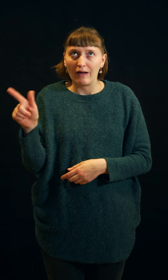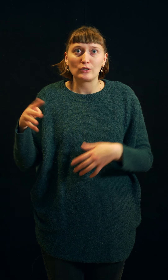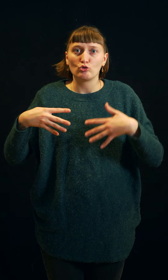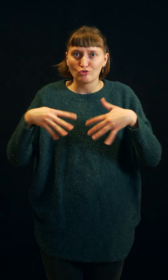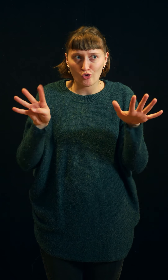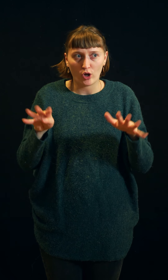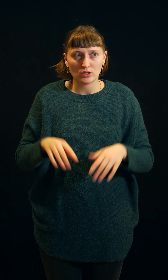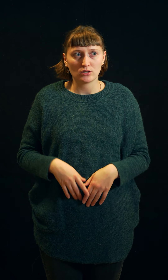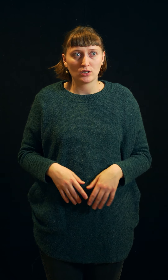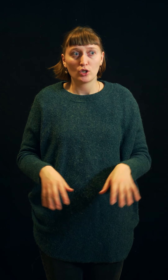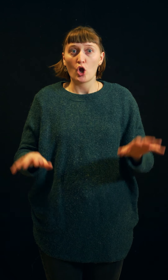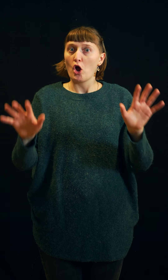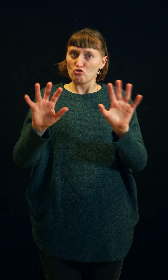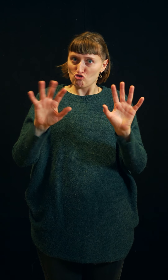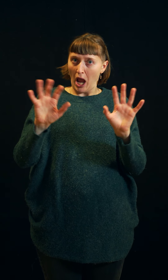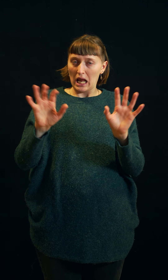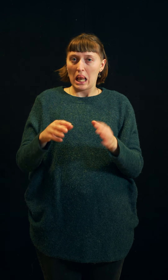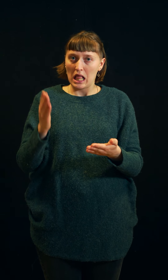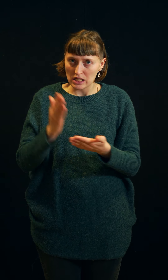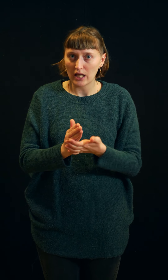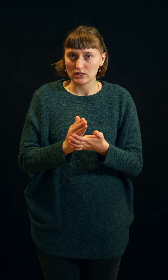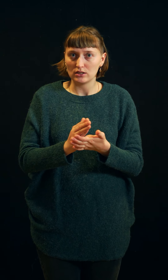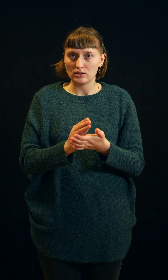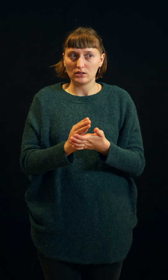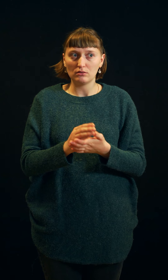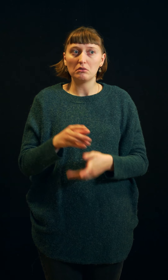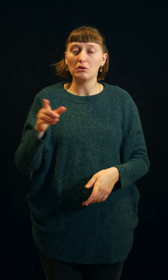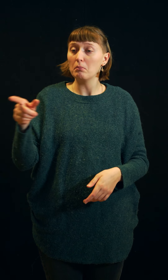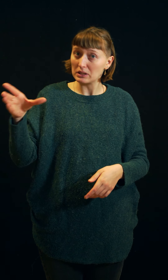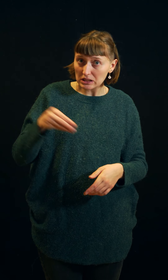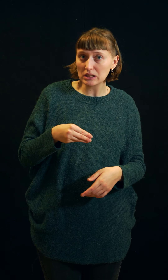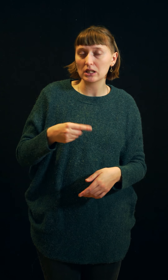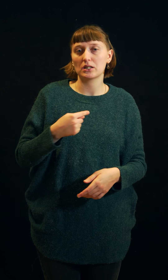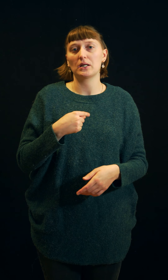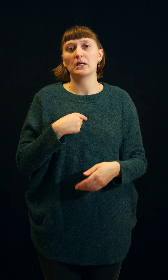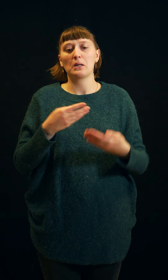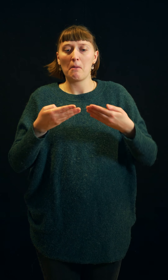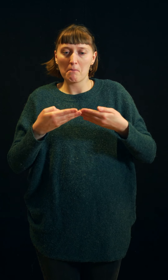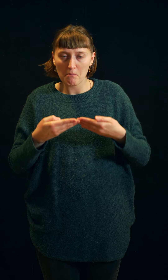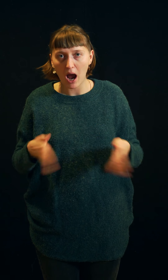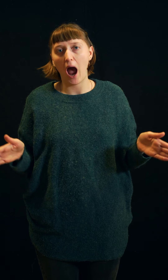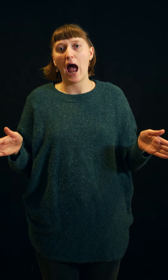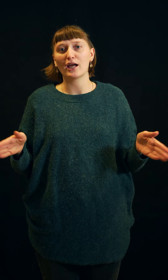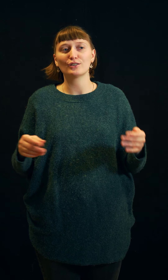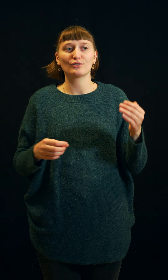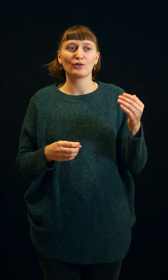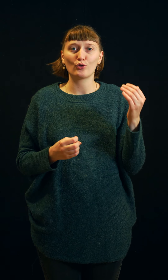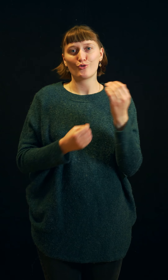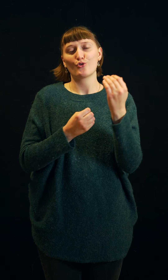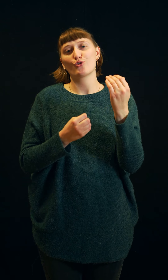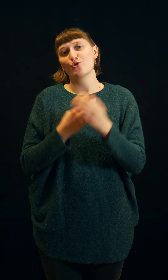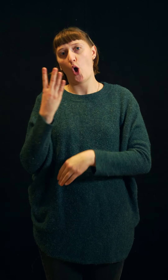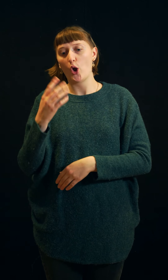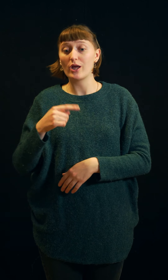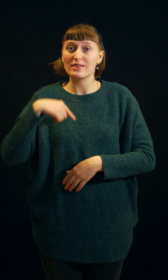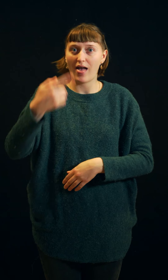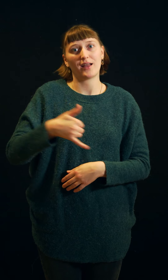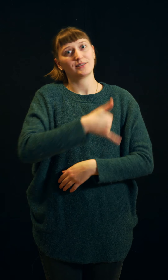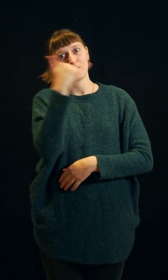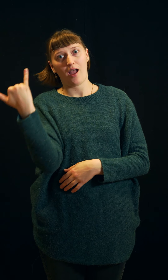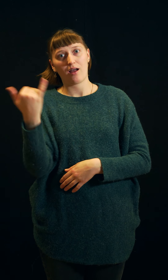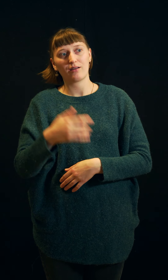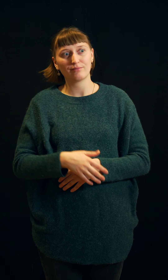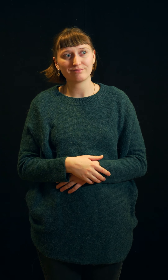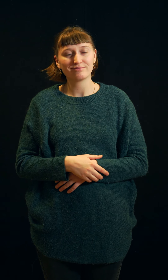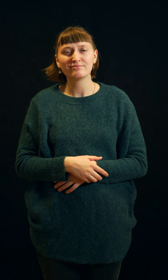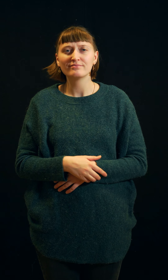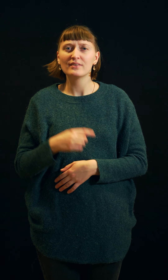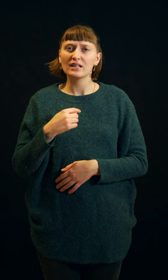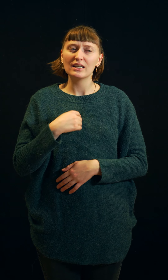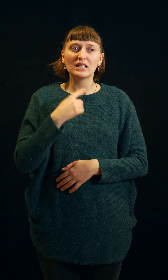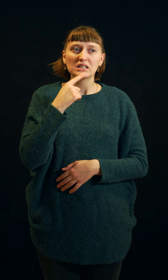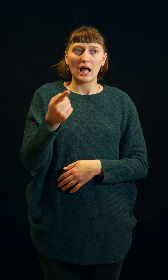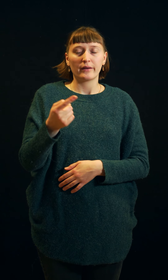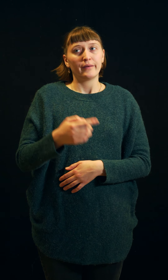So schrecklich dieses Jahr [2019] auch geendet ist, mit dir will ich mich fürs nächste bereitmachen.